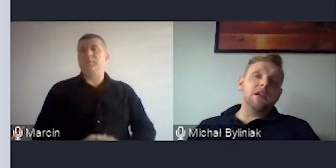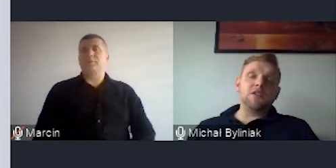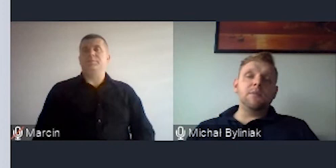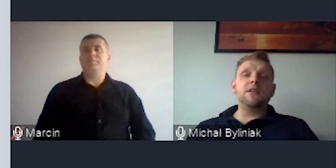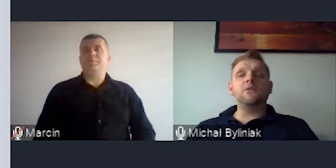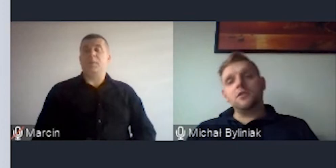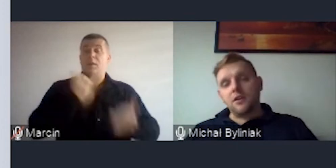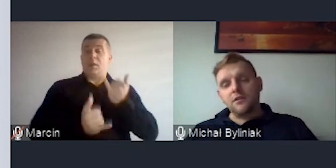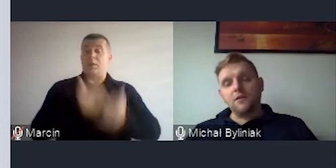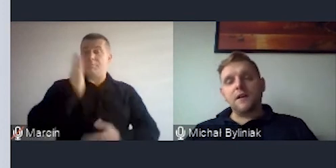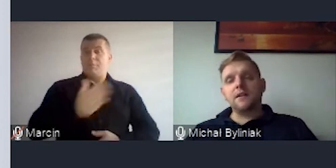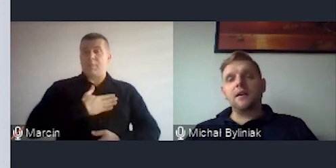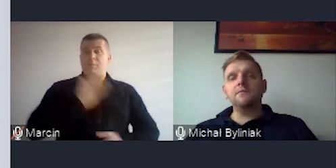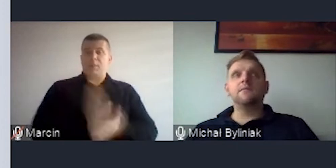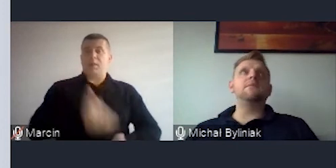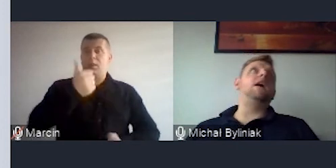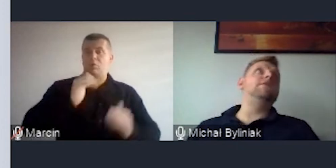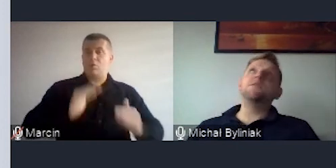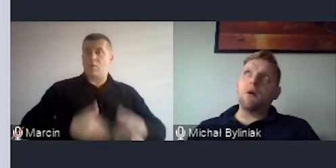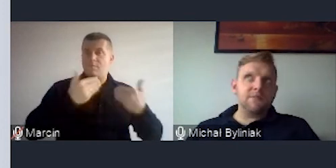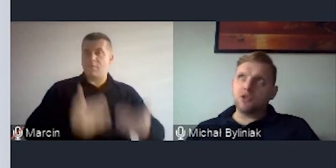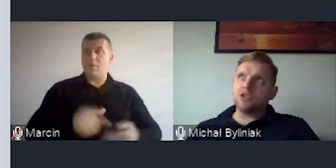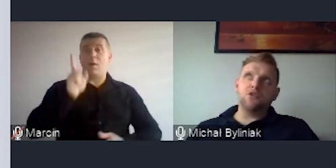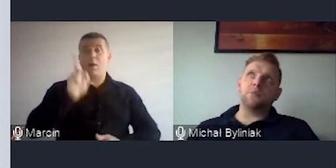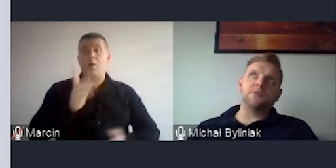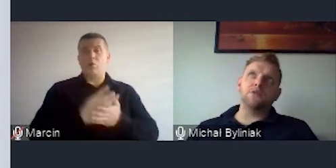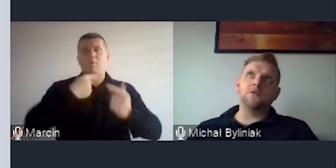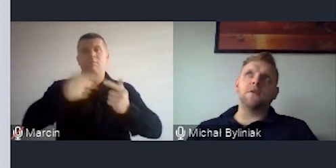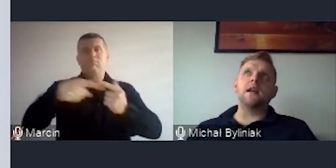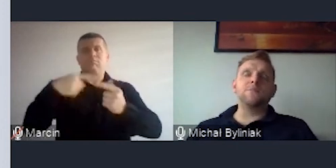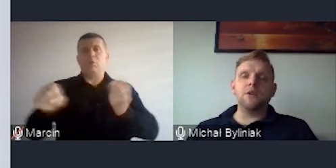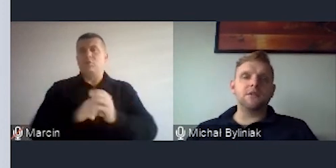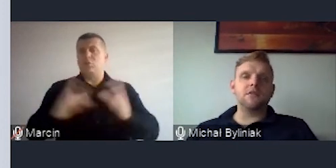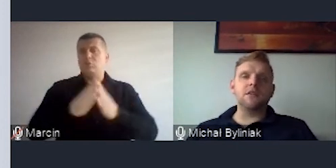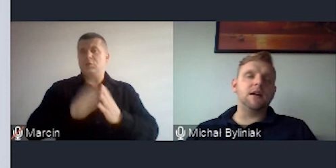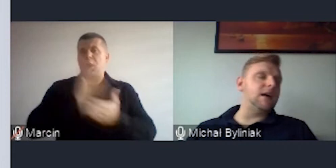Jeśli będę miał tylko jedną ofertę, ale wysłałem do 10 podmiotów, ale spłynęła tylko 1.,